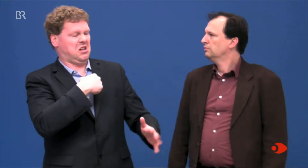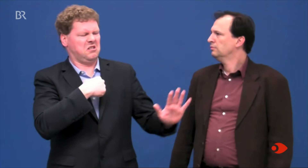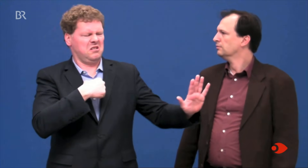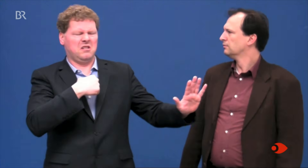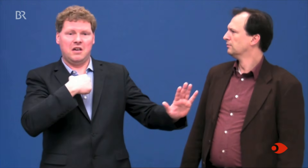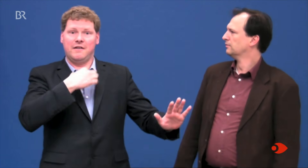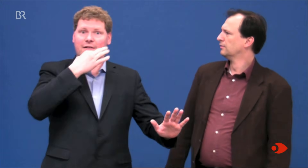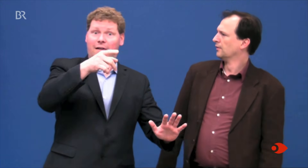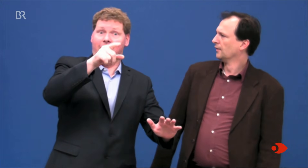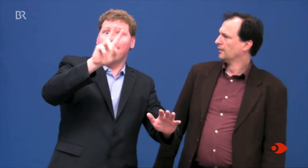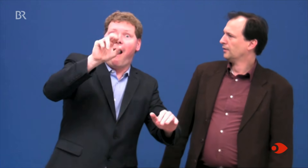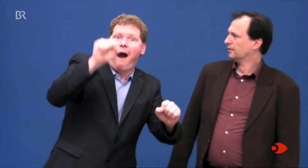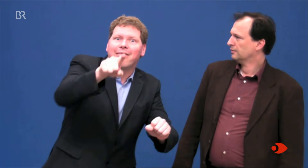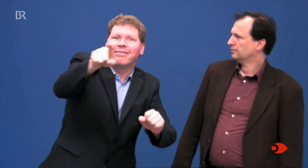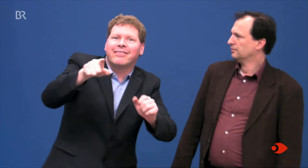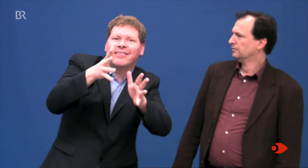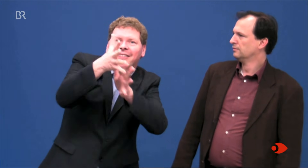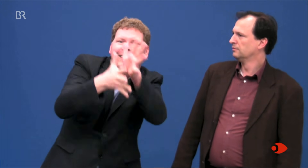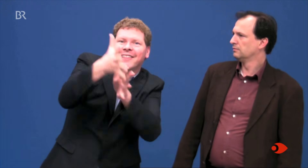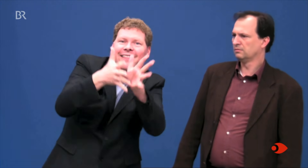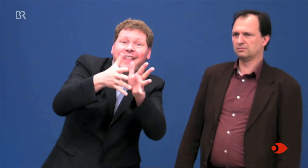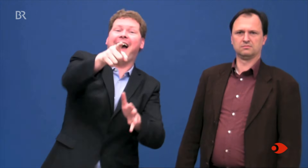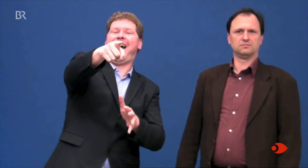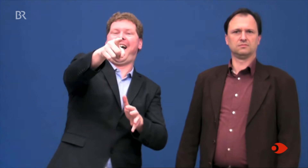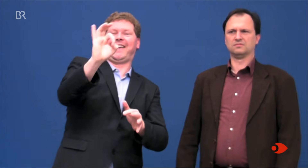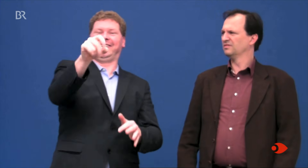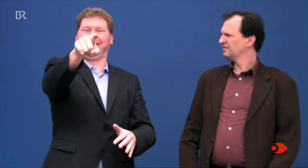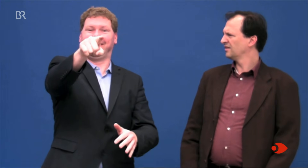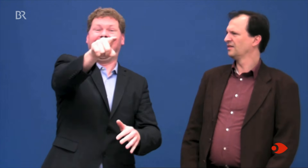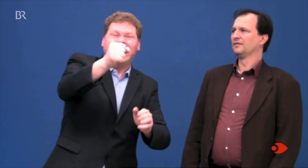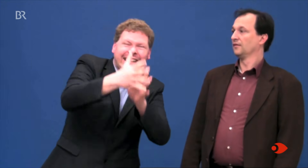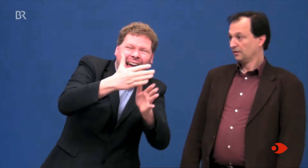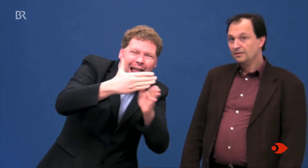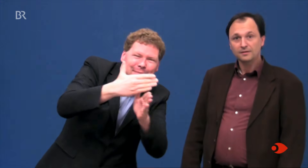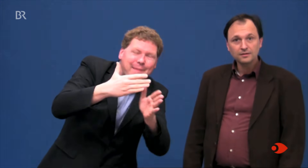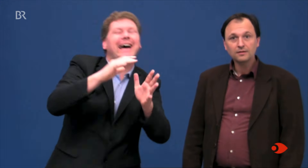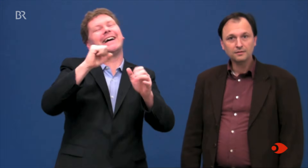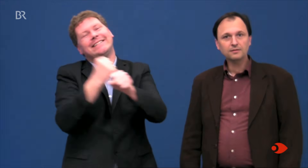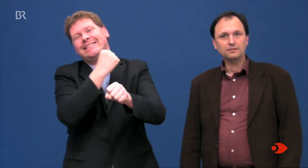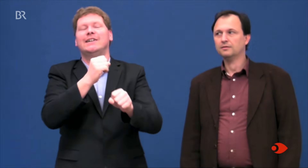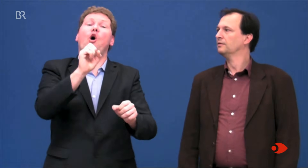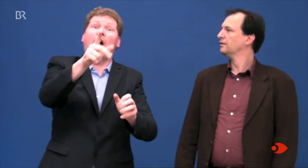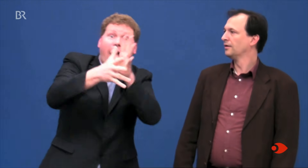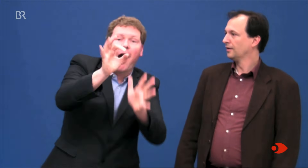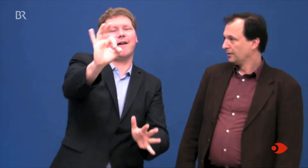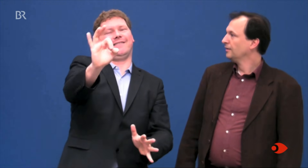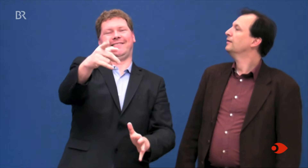Meine Frage an euch ist: Wer kann gebärden? Ah, du! Sehr gut! Du nur halb? Schade! Du kannst gebärden. Prima!